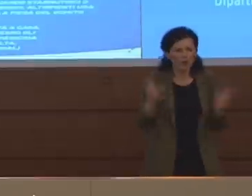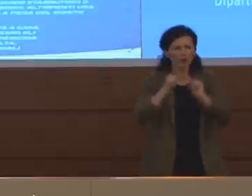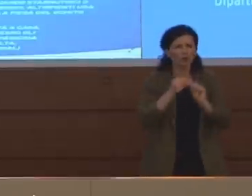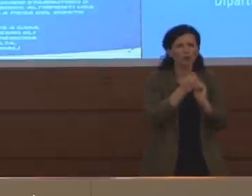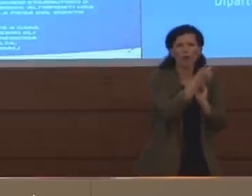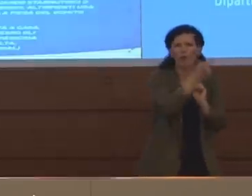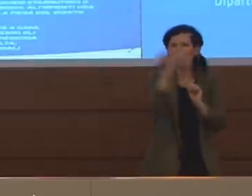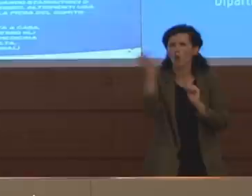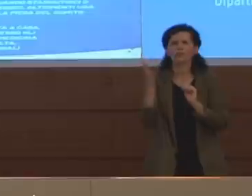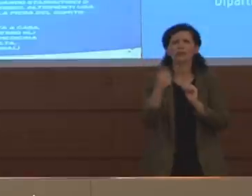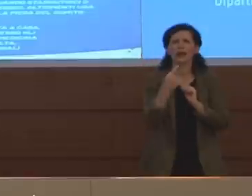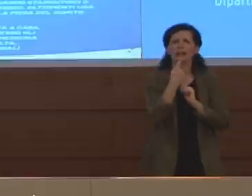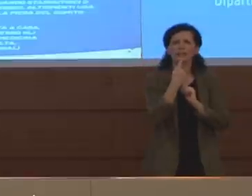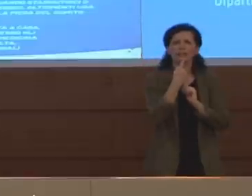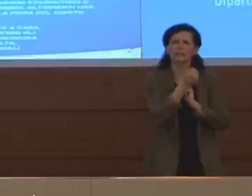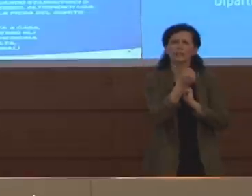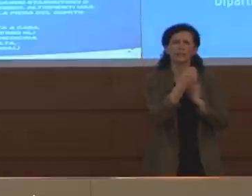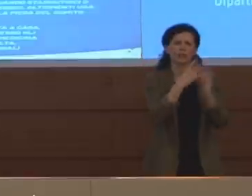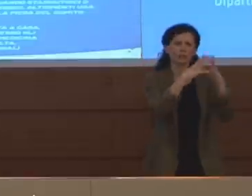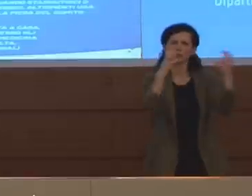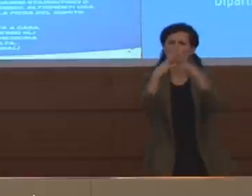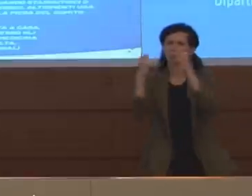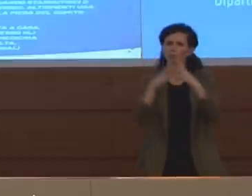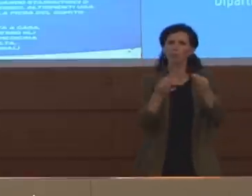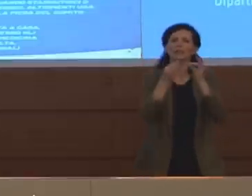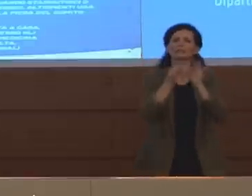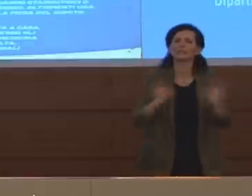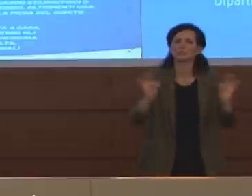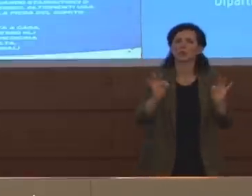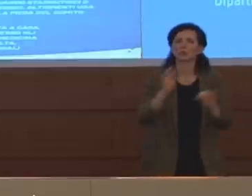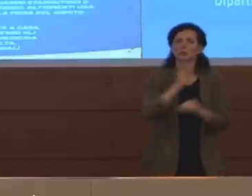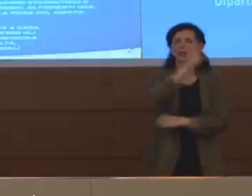strutture messe a disposizione dalle Regioni e dagli enti locali.